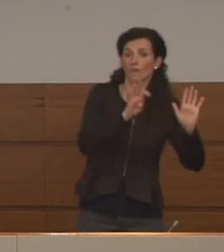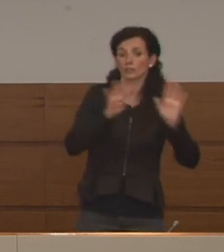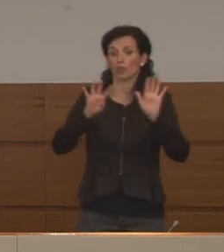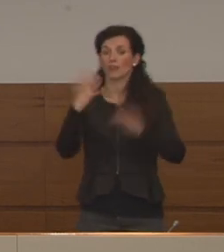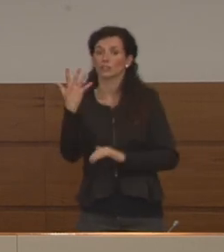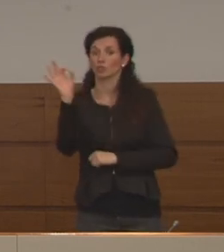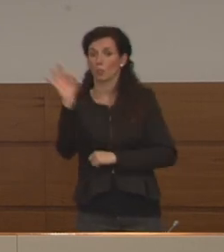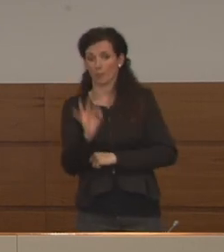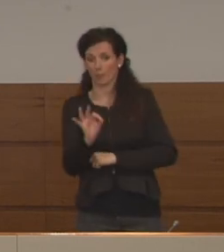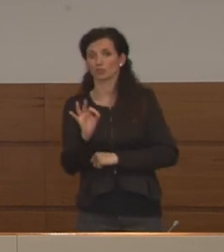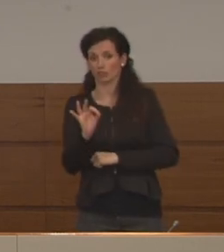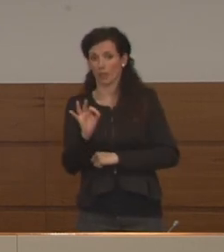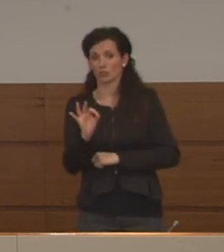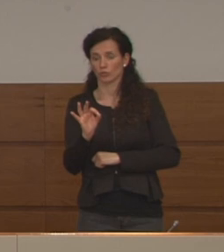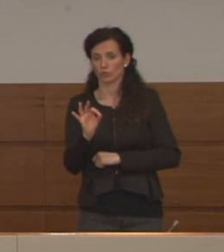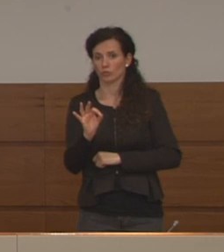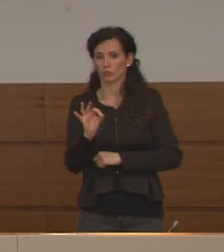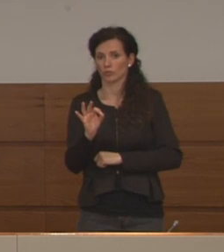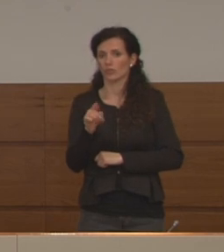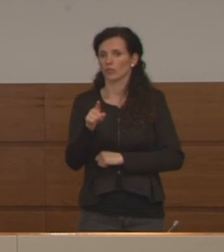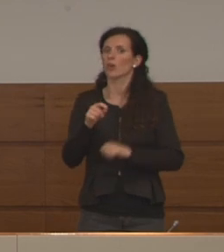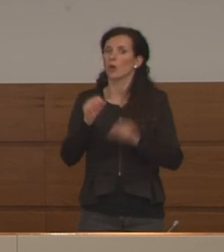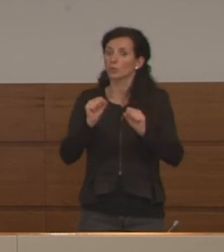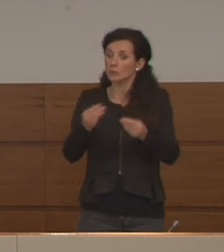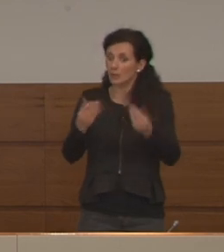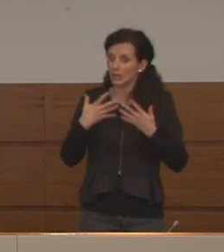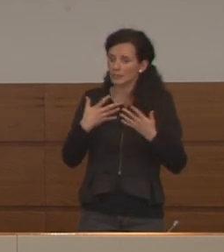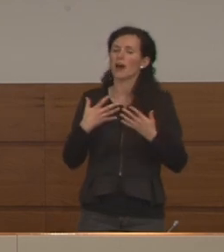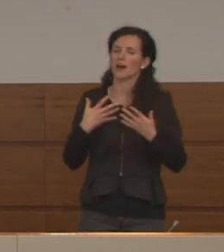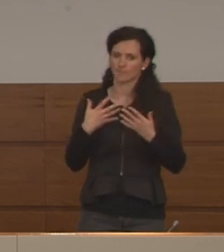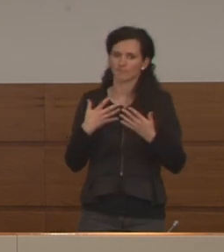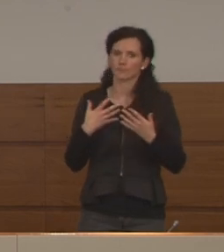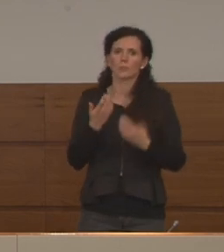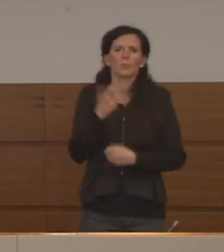vicini al 100% possibile. Perché ovviamente non vogliamo avere falsi positivi.